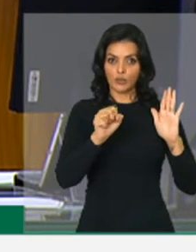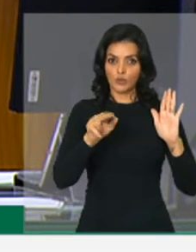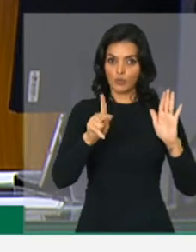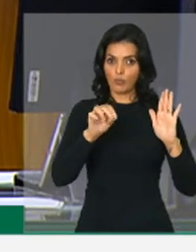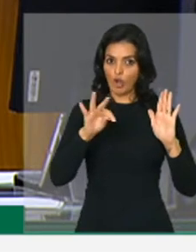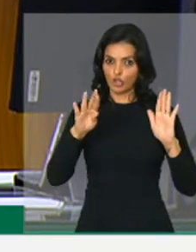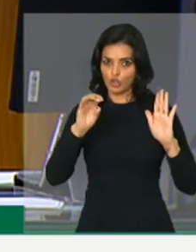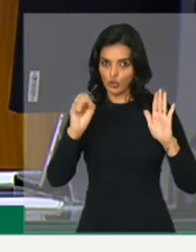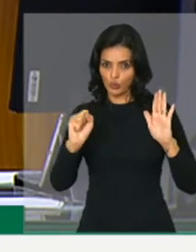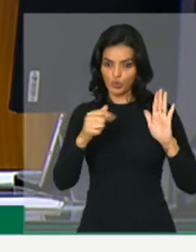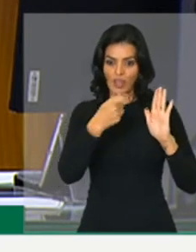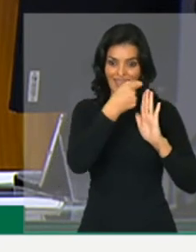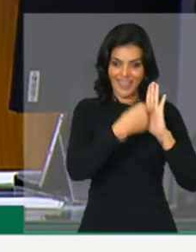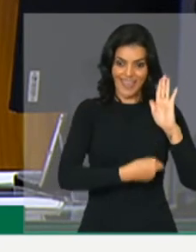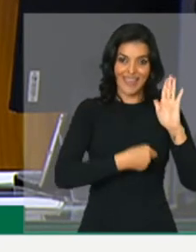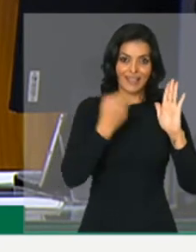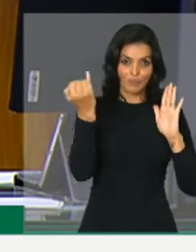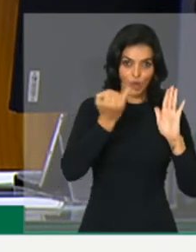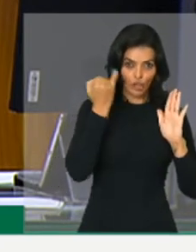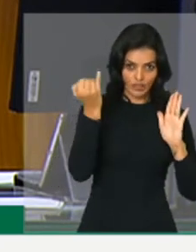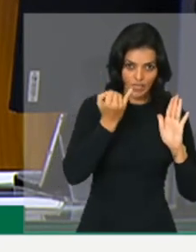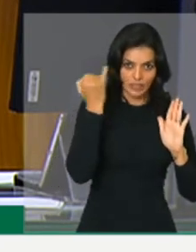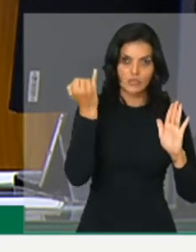[DEP. TALÍRIA PETRONE]: OBRIGADA. [PRESIDENTE]: TEM UM REQUERIMENTO. VOSSA